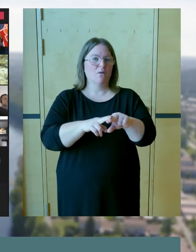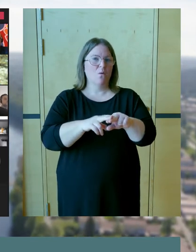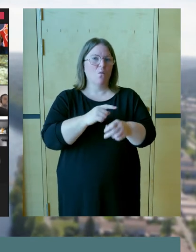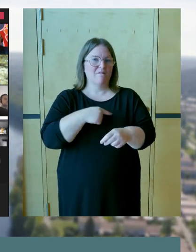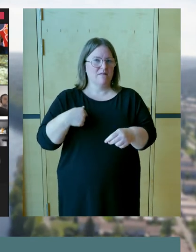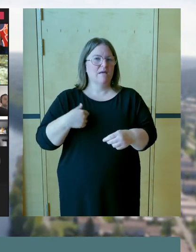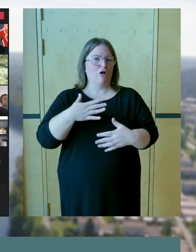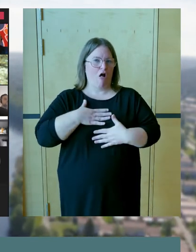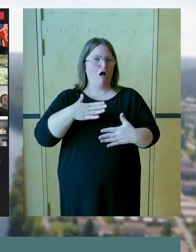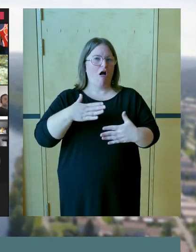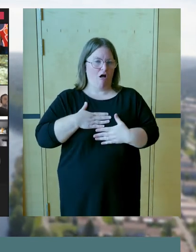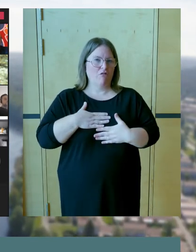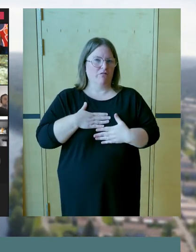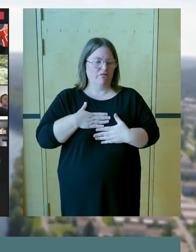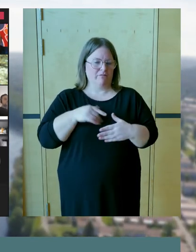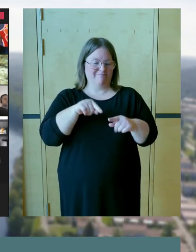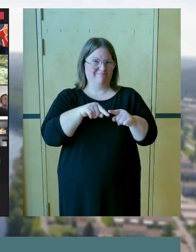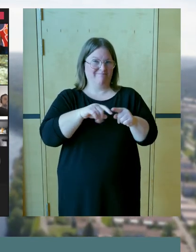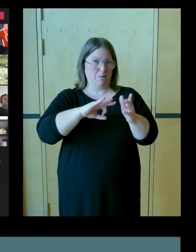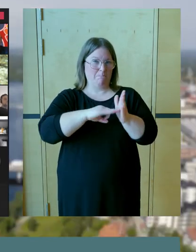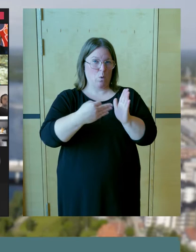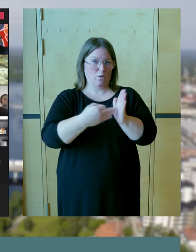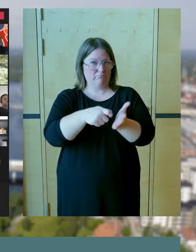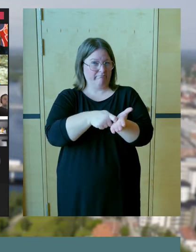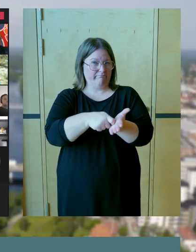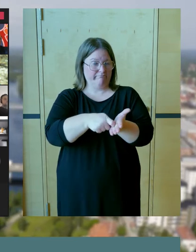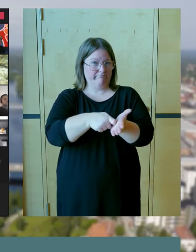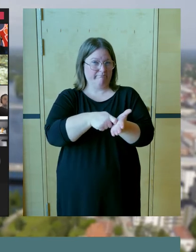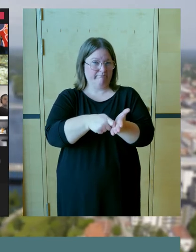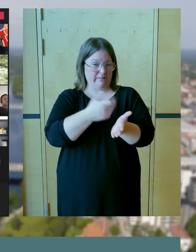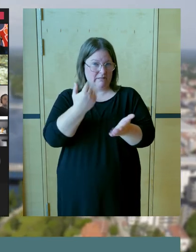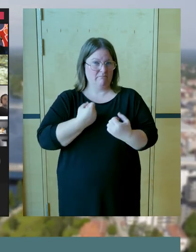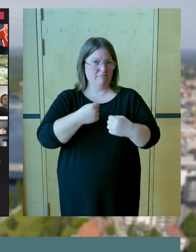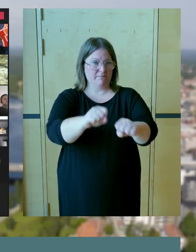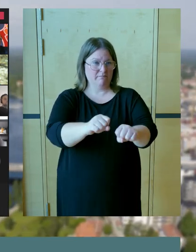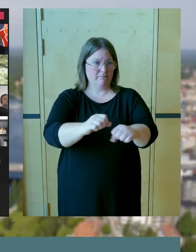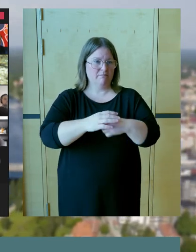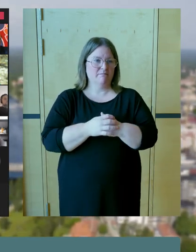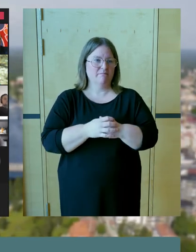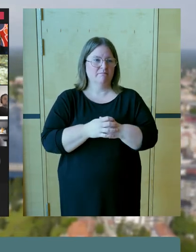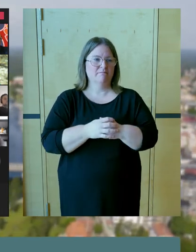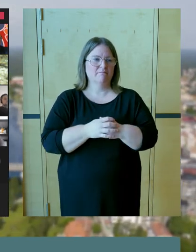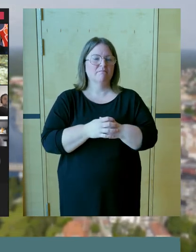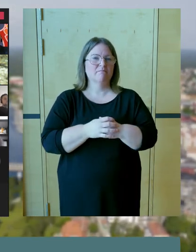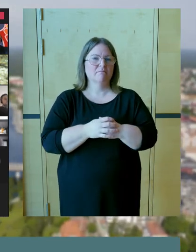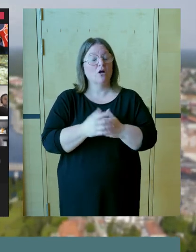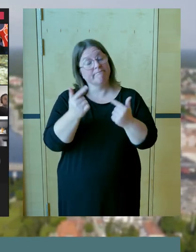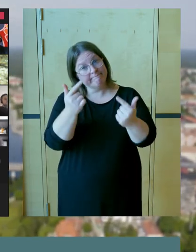Ursäkta med projektering av det här Tack så mycket så sagt